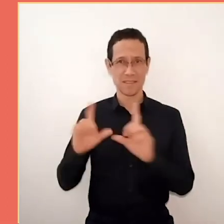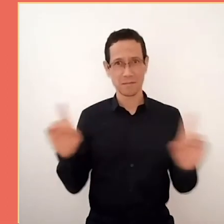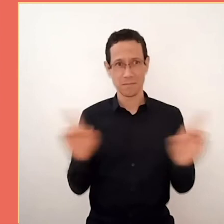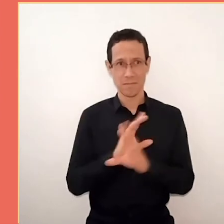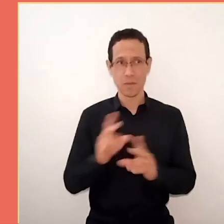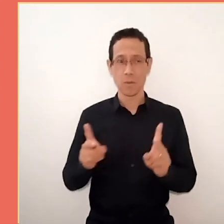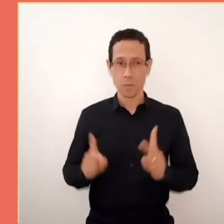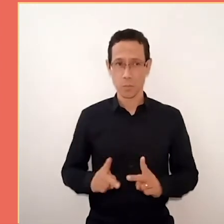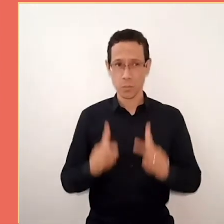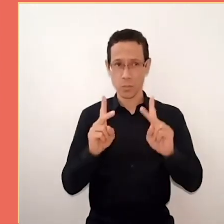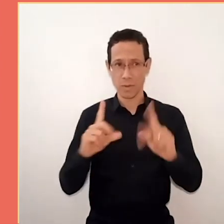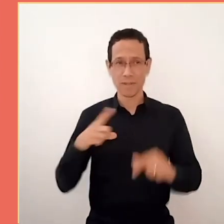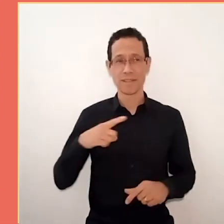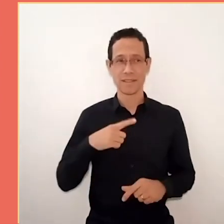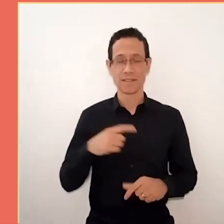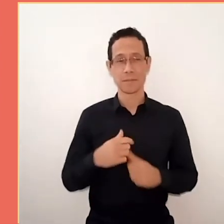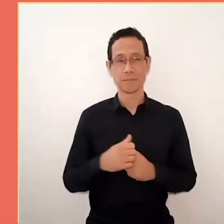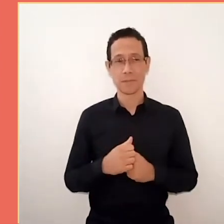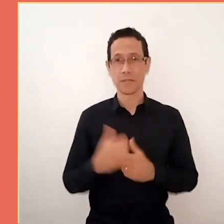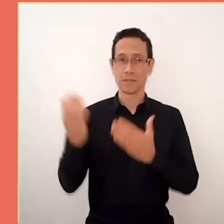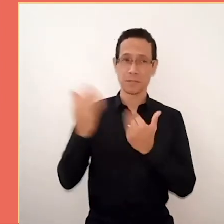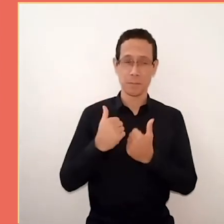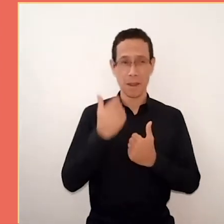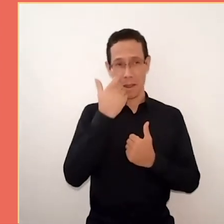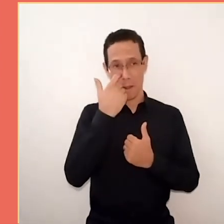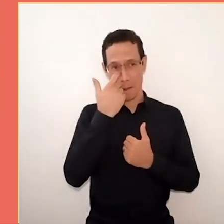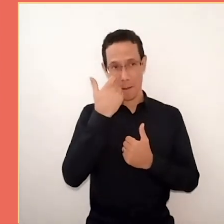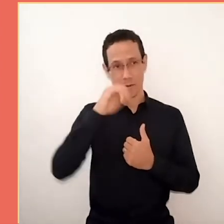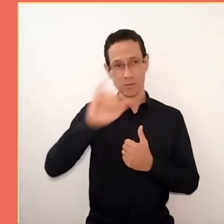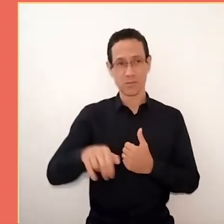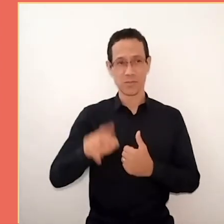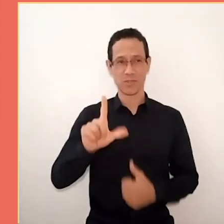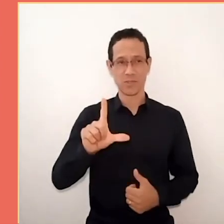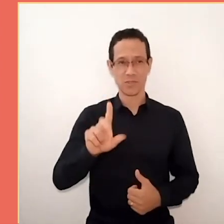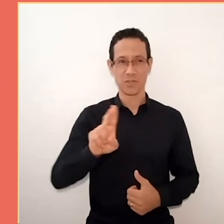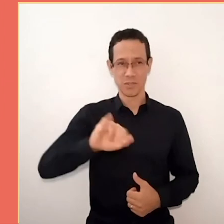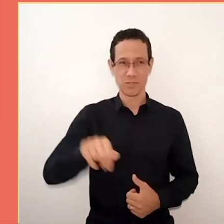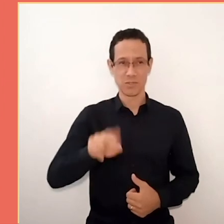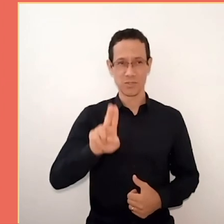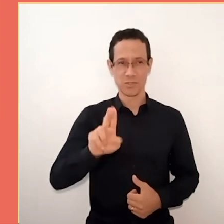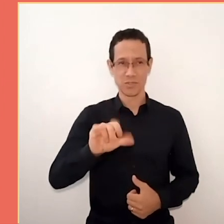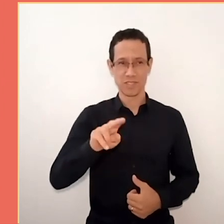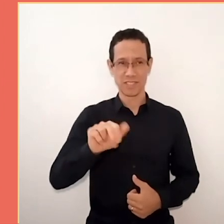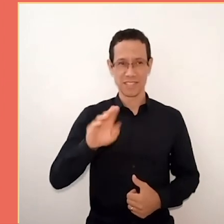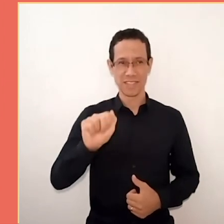Vou chamar a Juliana Ruschel. Juliana, eu vou fazer a tua apresentação depois pode ser?